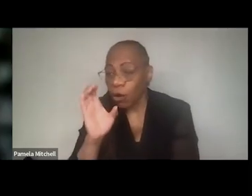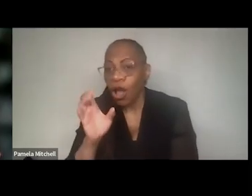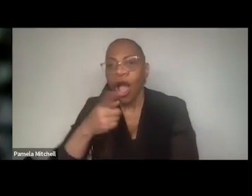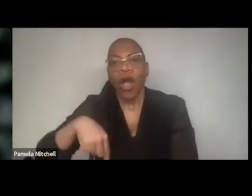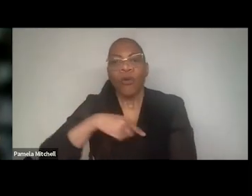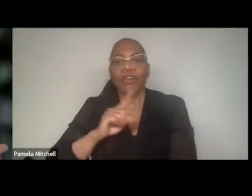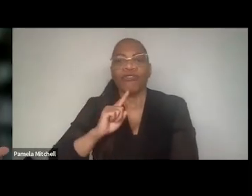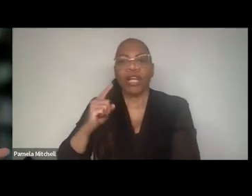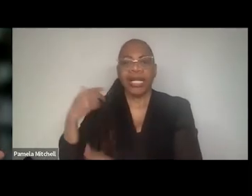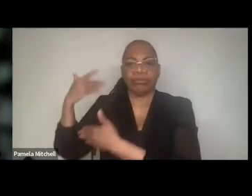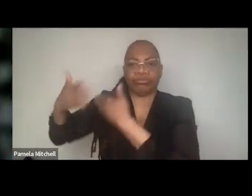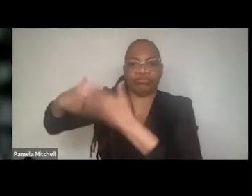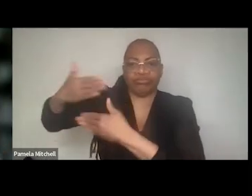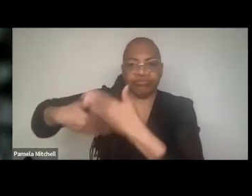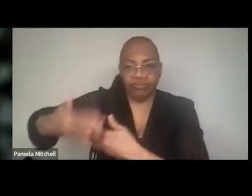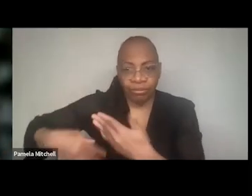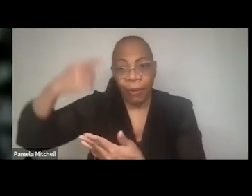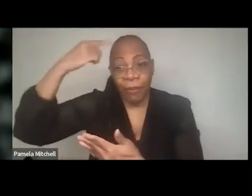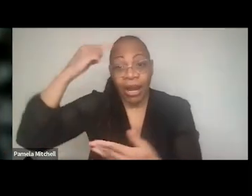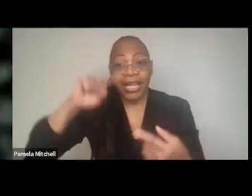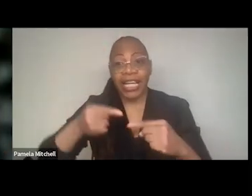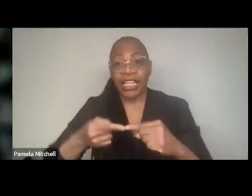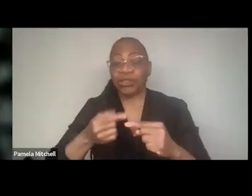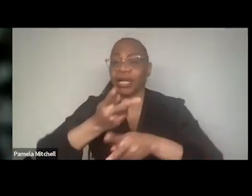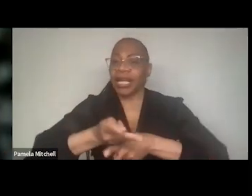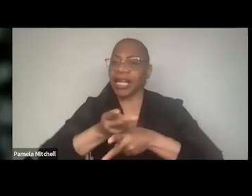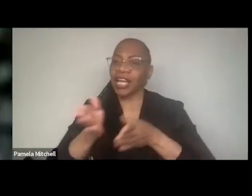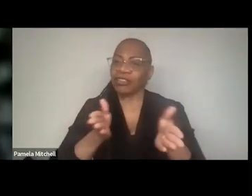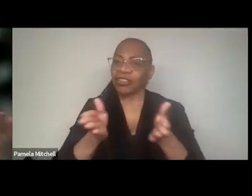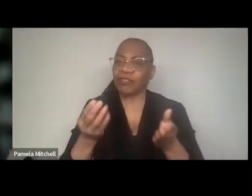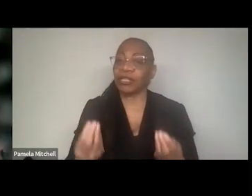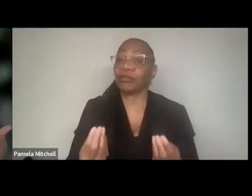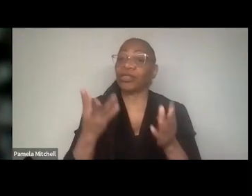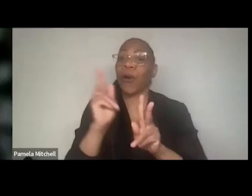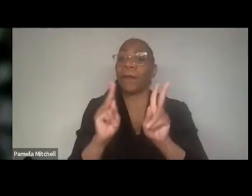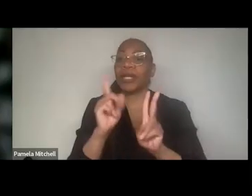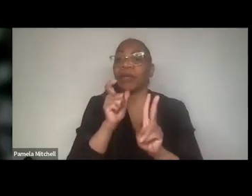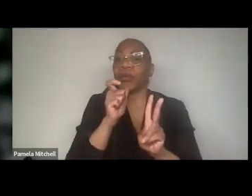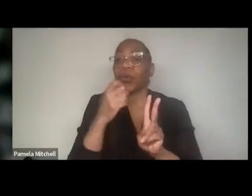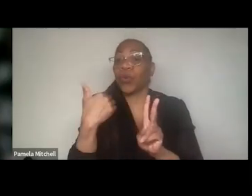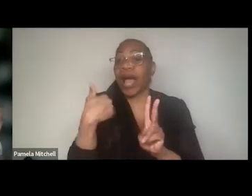en nuestra atención y servicios para lesiones cerebrales, pero hay muchas personas que históricamente tuvieron lesiones cerebrales hace 10, 15, 20 años